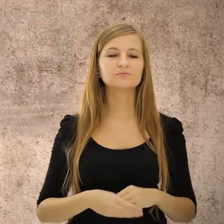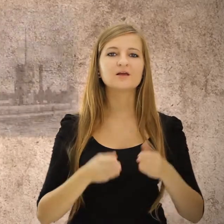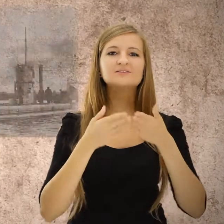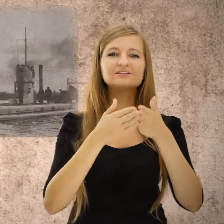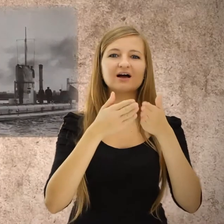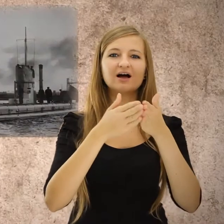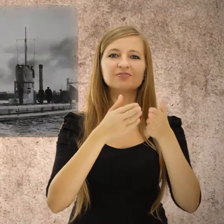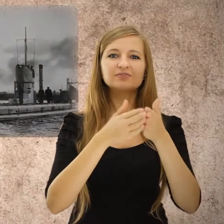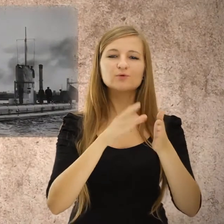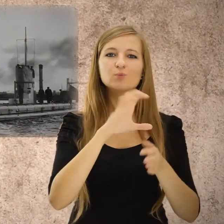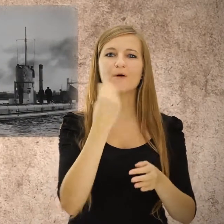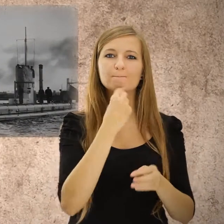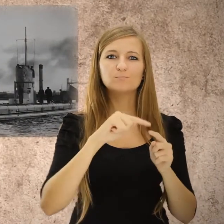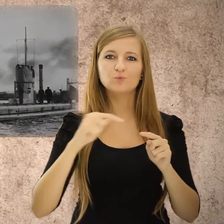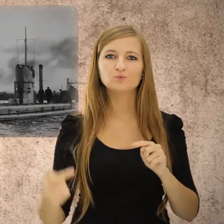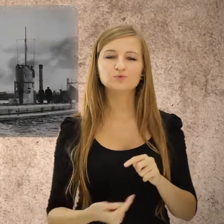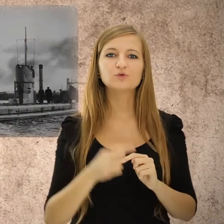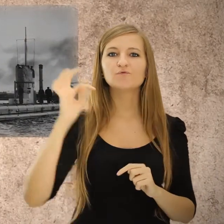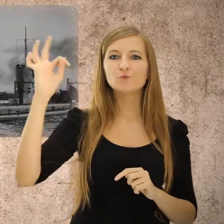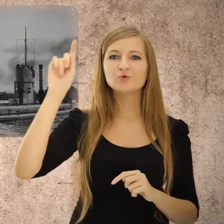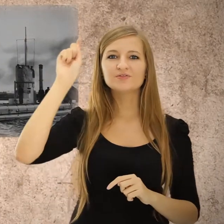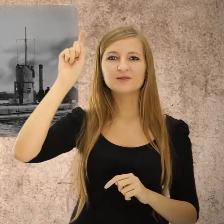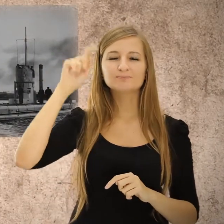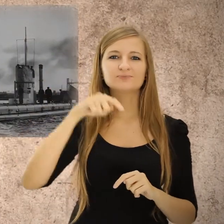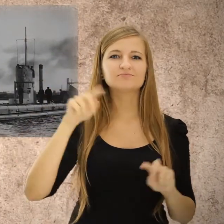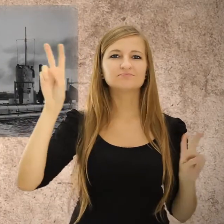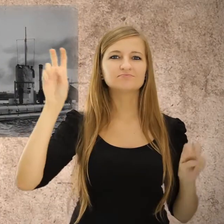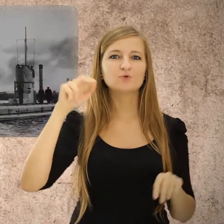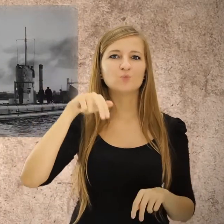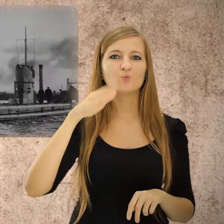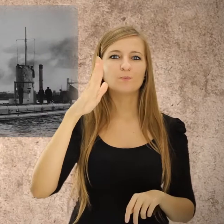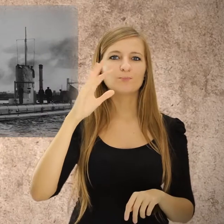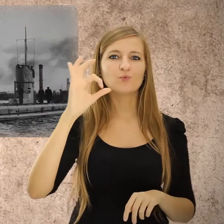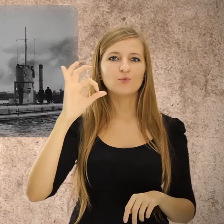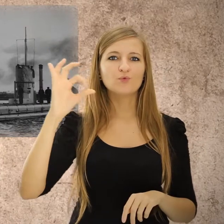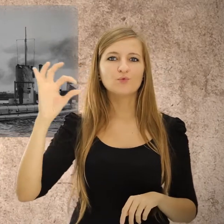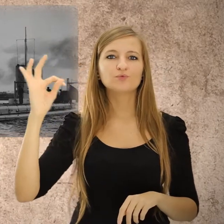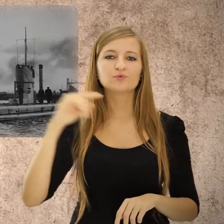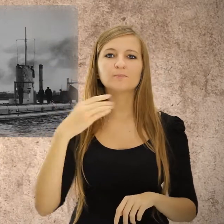Niemieckie okręty podwodne U-Boot,